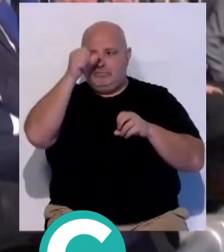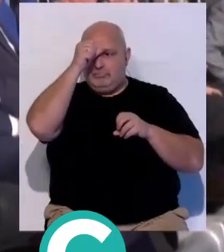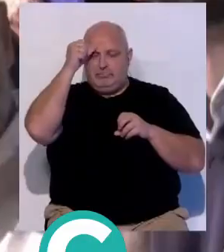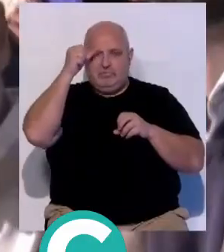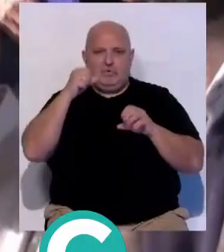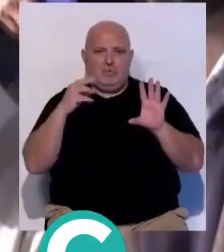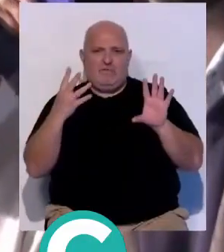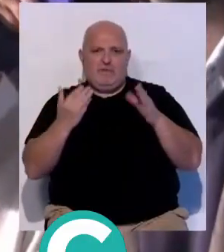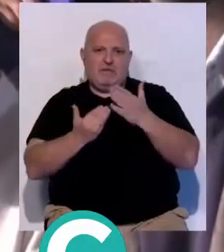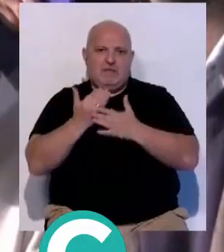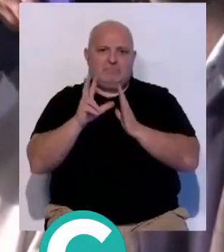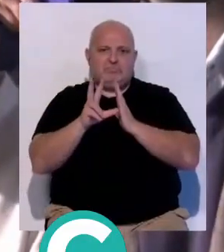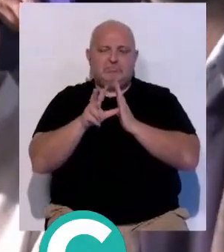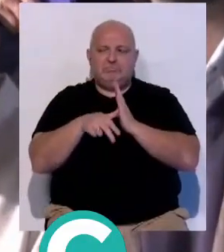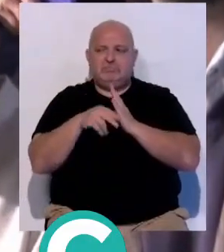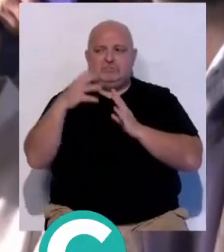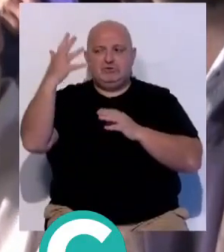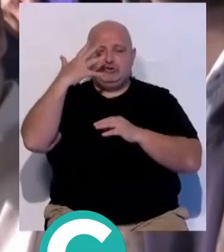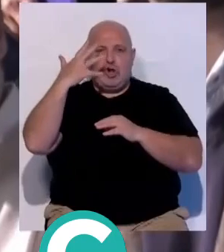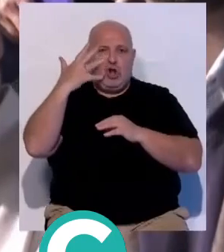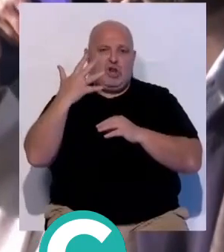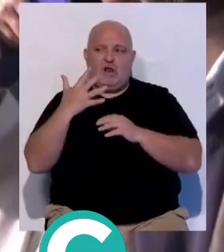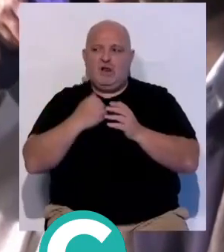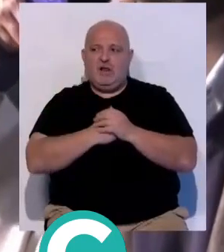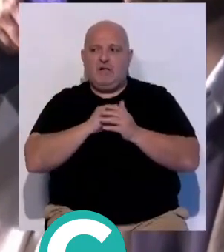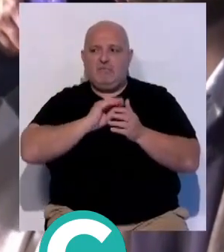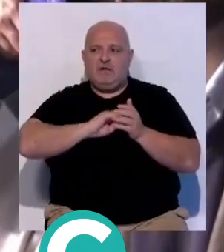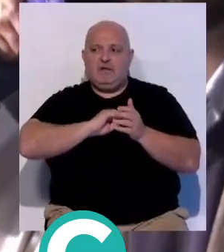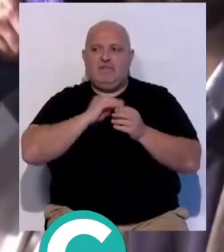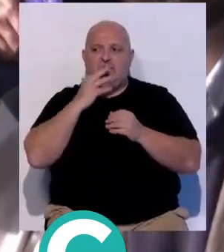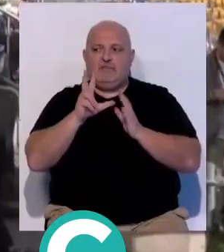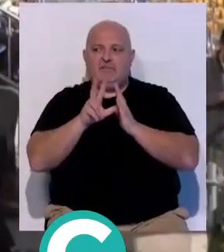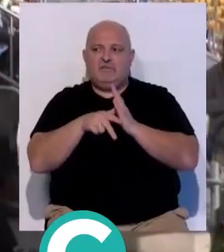eran las nueve y pico de la mañana el solecito estaba bastante bien haced una temperatura muy